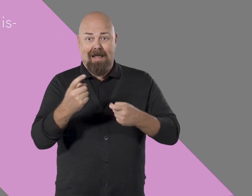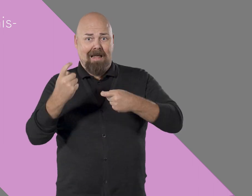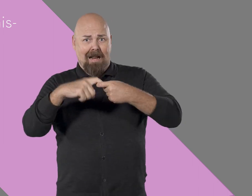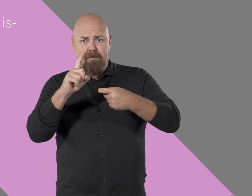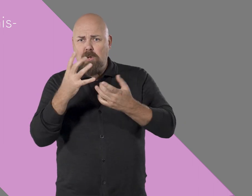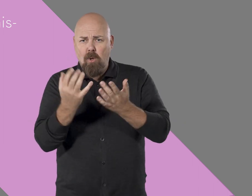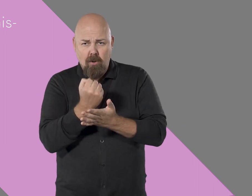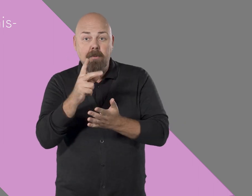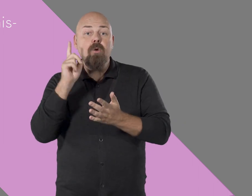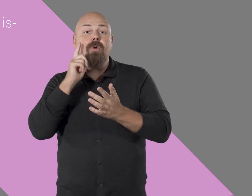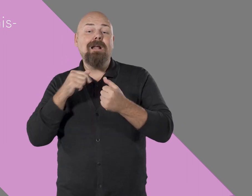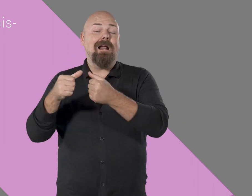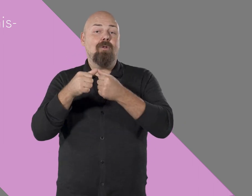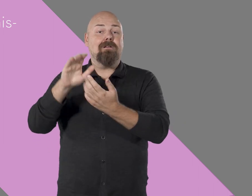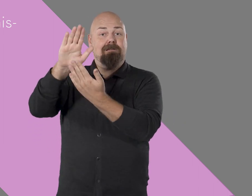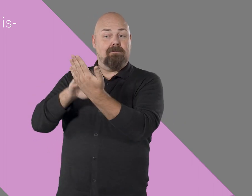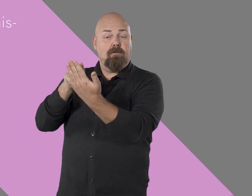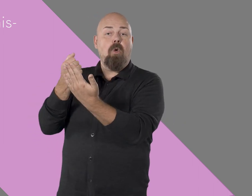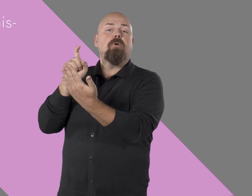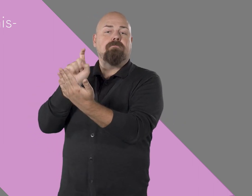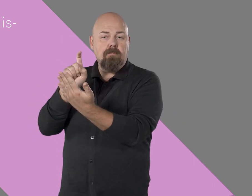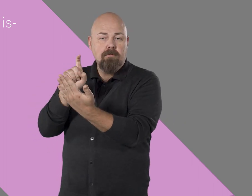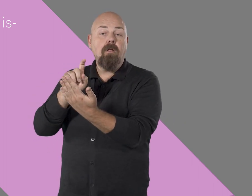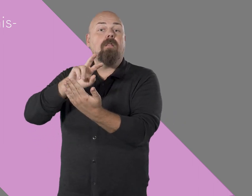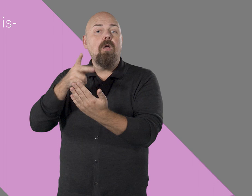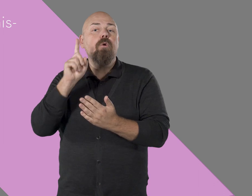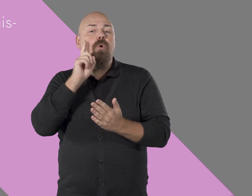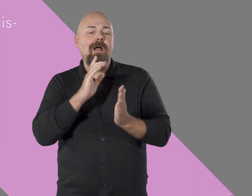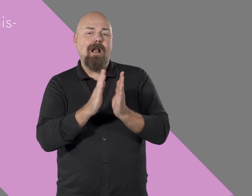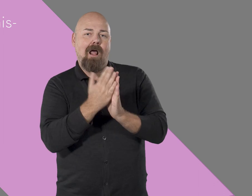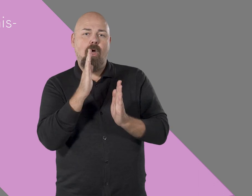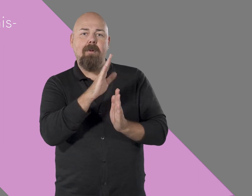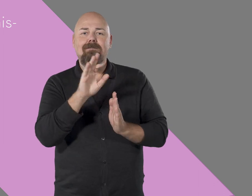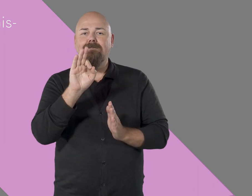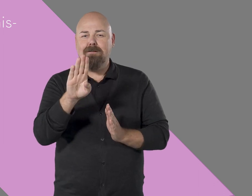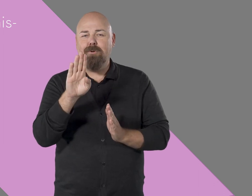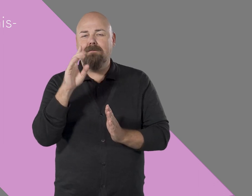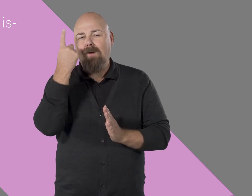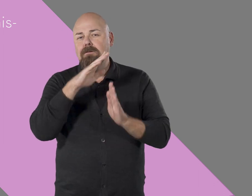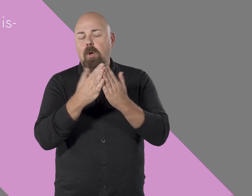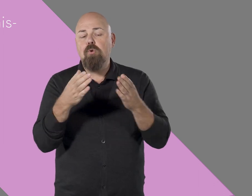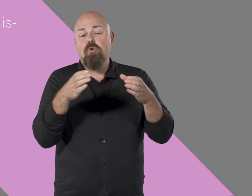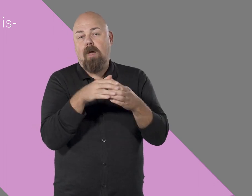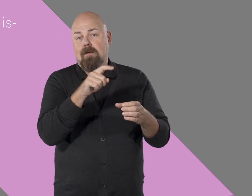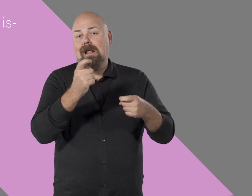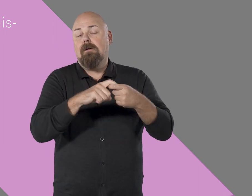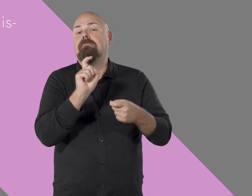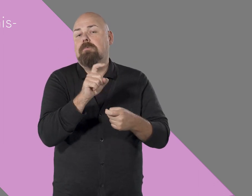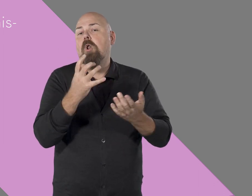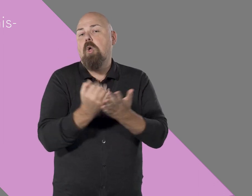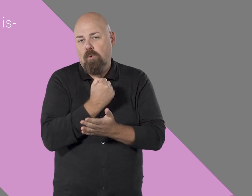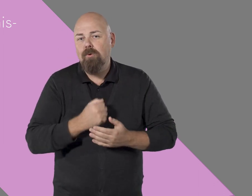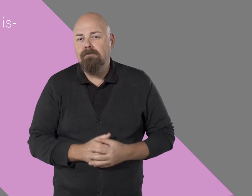Kuurojen Liiton sivujen sekä Kuurojen lehden Facebook-ryhmän kautta löytyvästä linkistä.